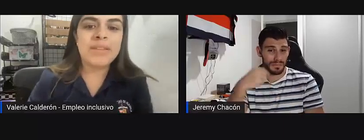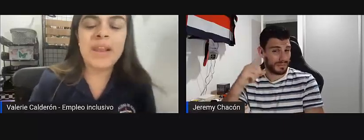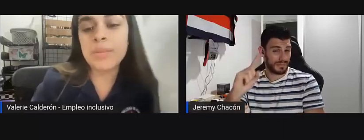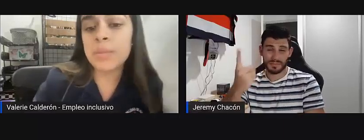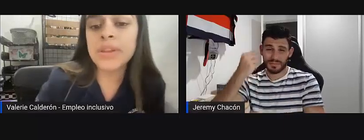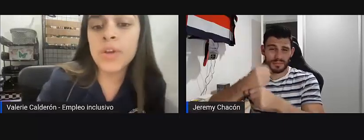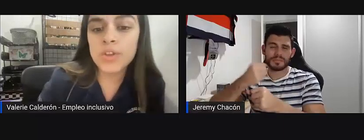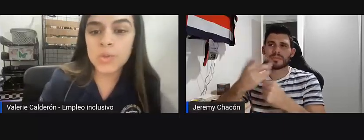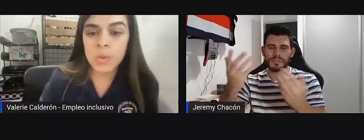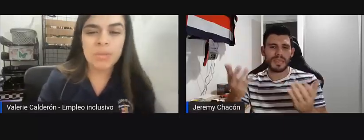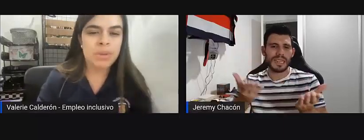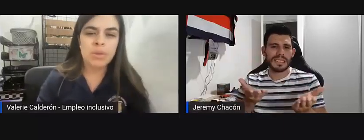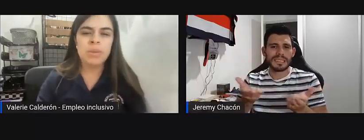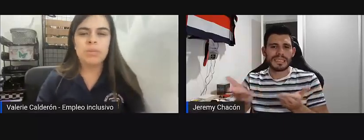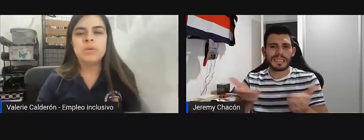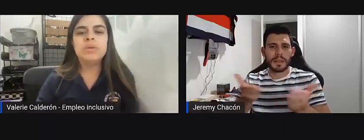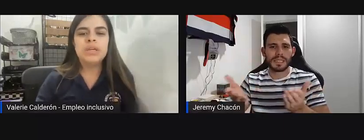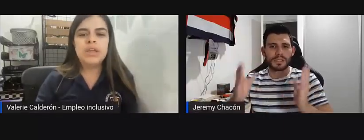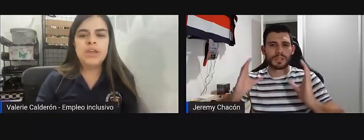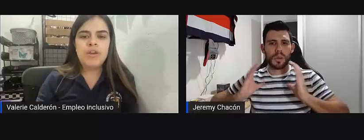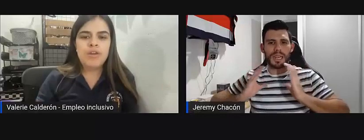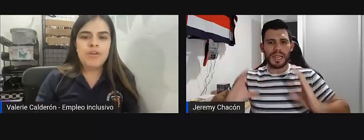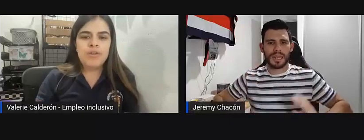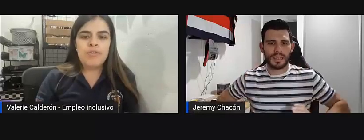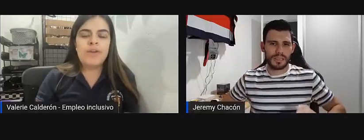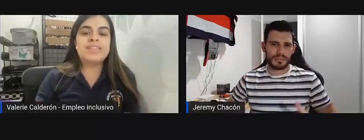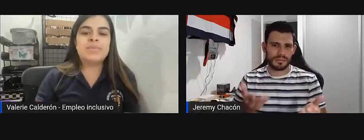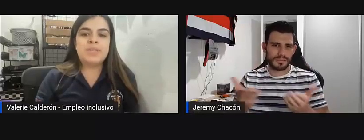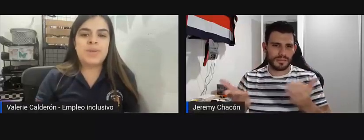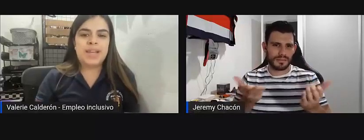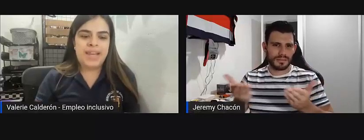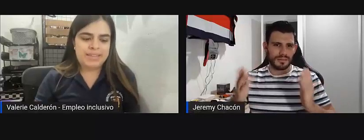primer en el primer trabajo que yo tuve el primer primero fue de servicio al cliente